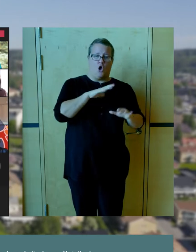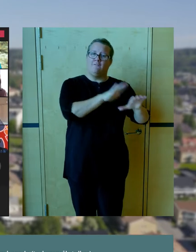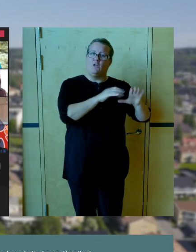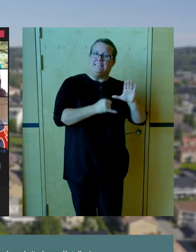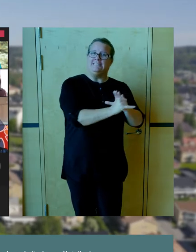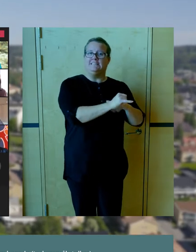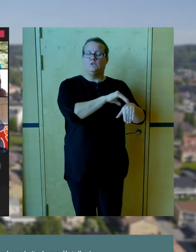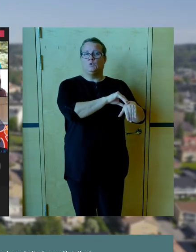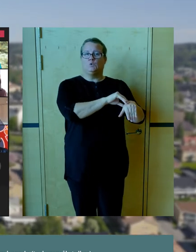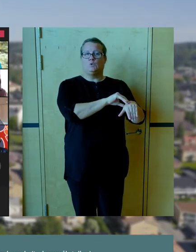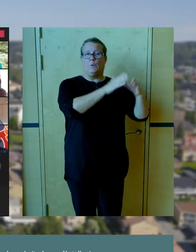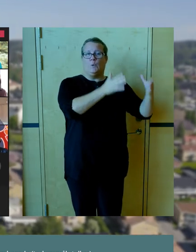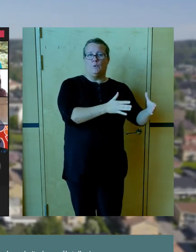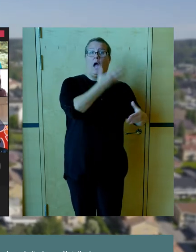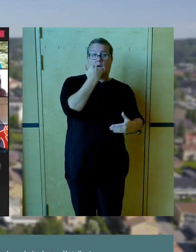Patienter på sjukhuset